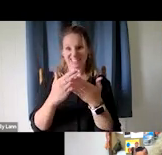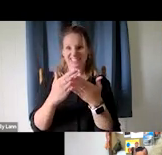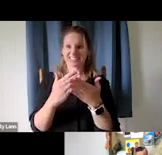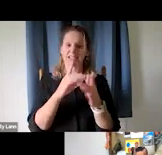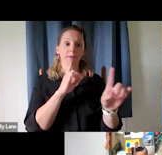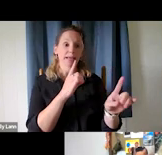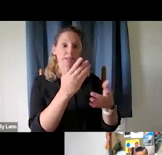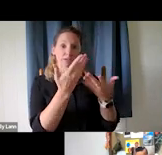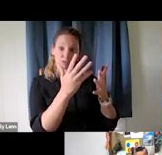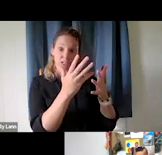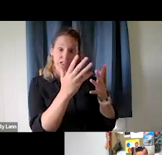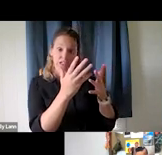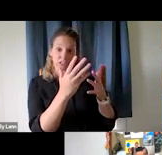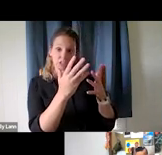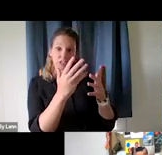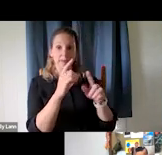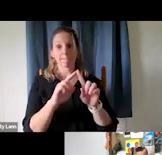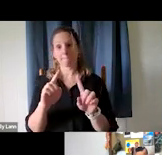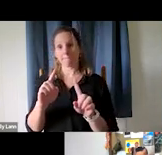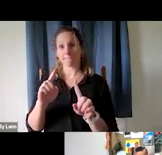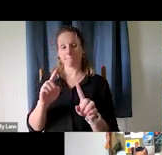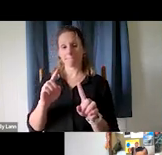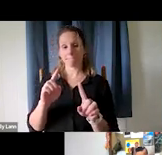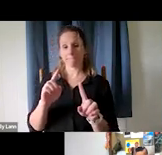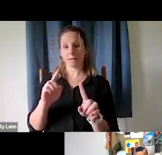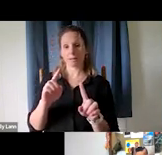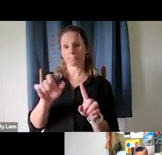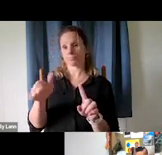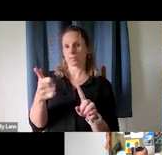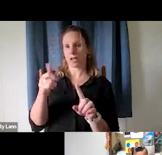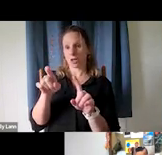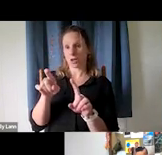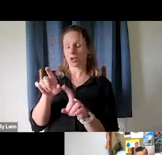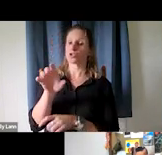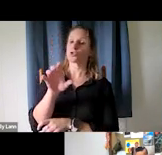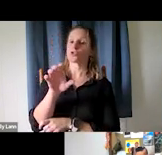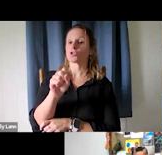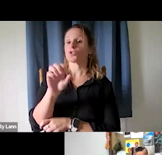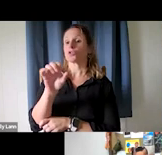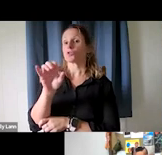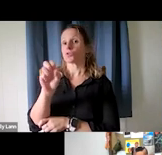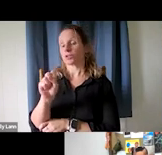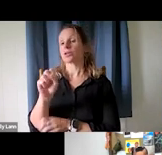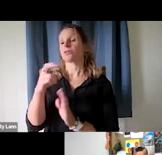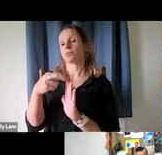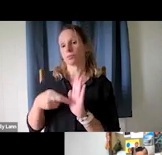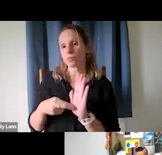por las presentaciones, pero creo que al observar las normas de la seguridad social y las regulaciones federales,